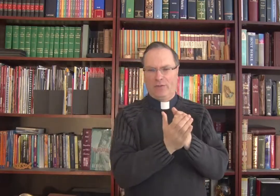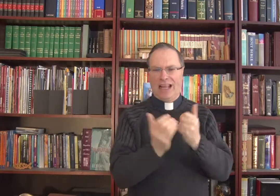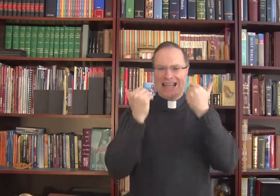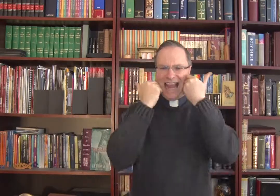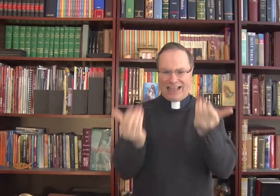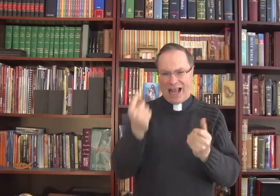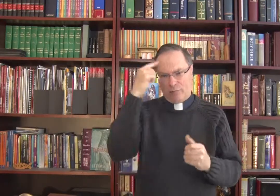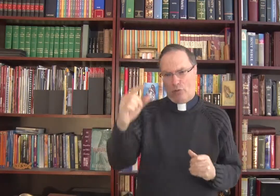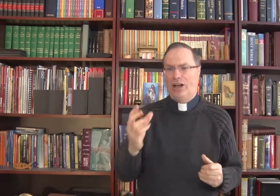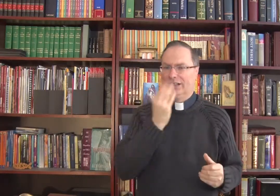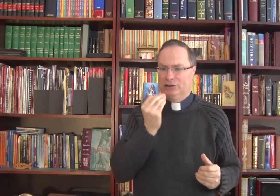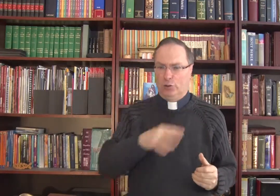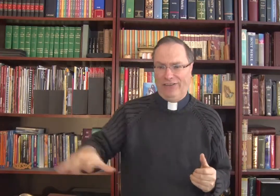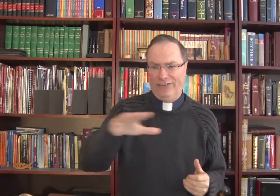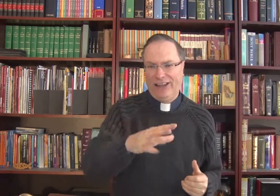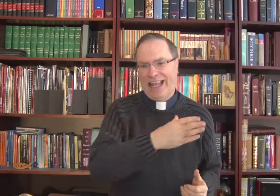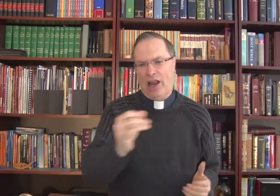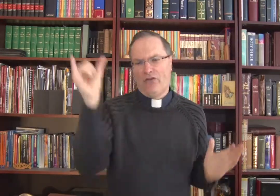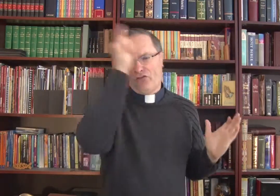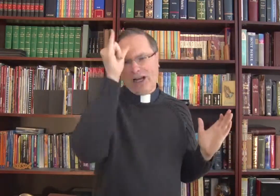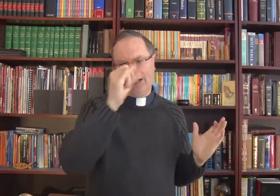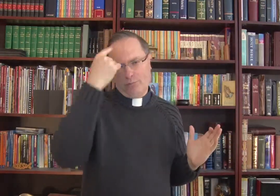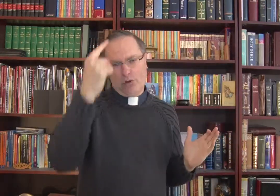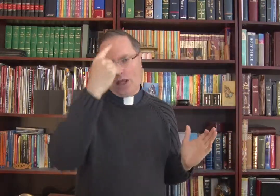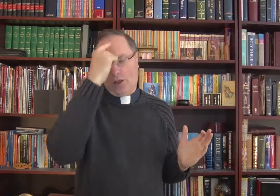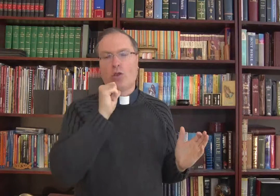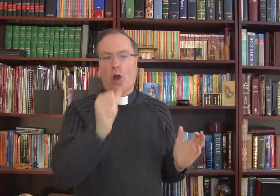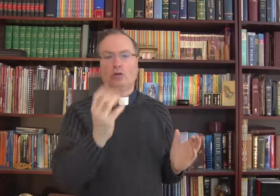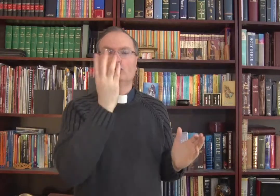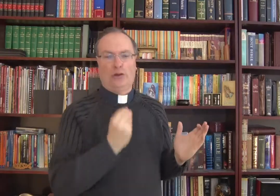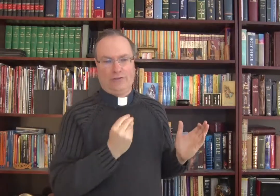scandale pour les Juifs et folie pour les non-juifs,